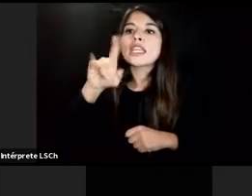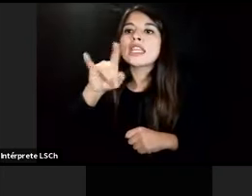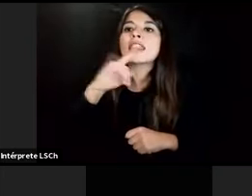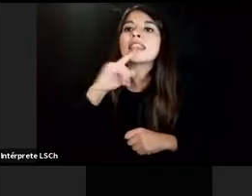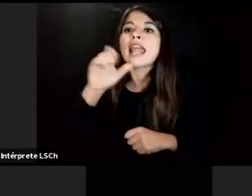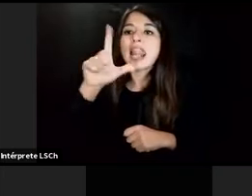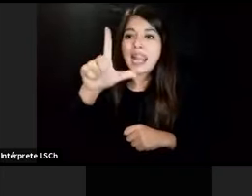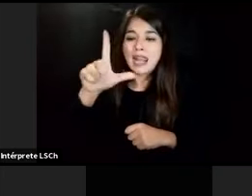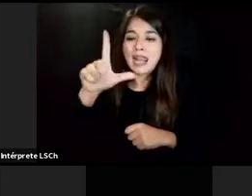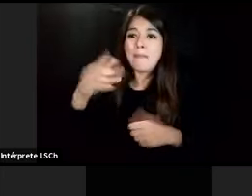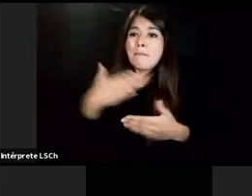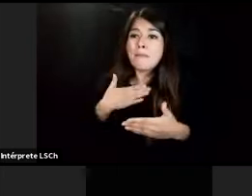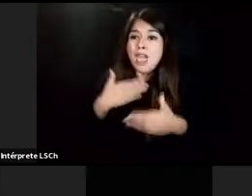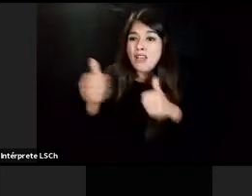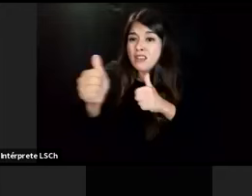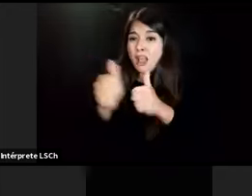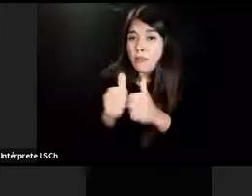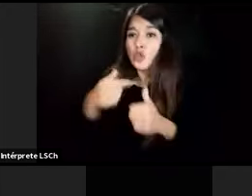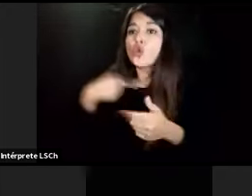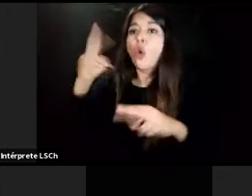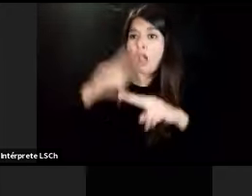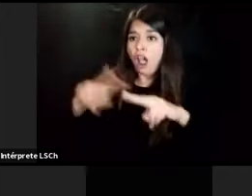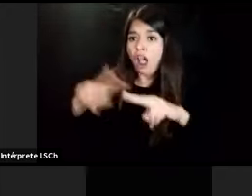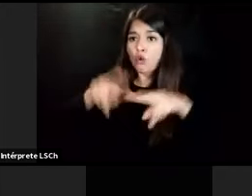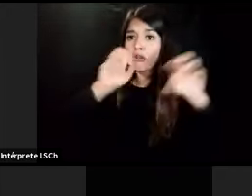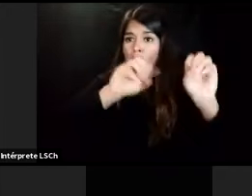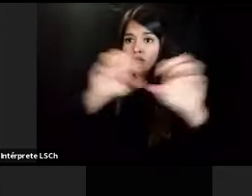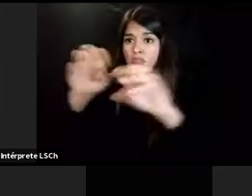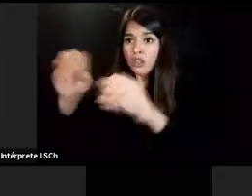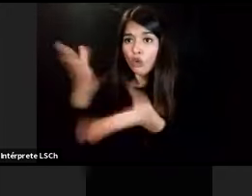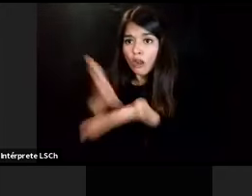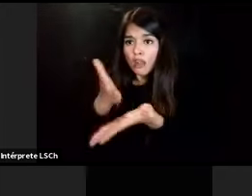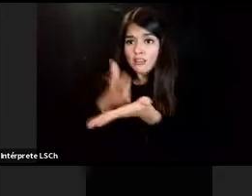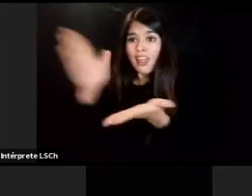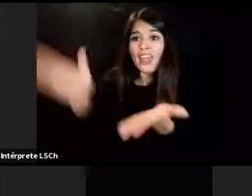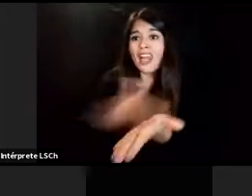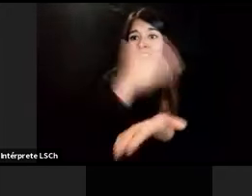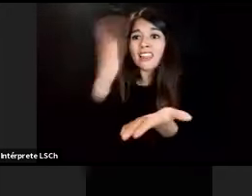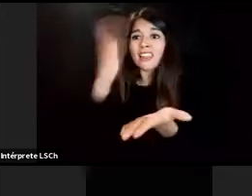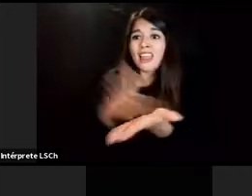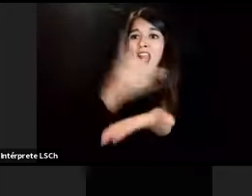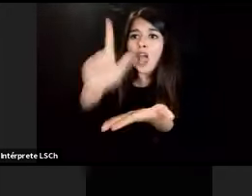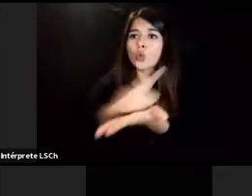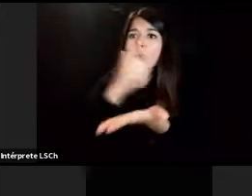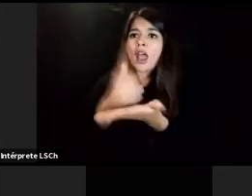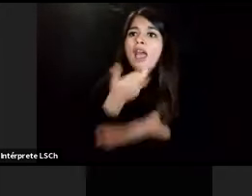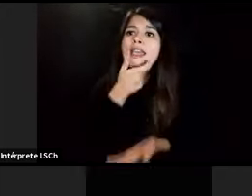de literatura. Yo hago clases en la Universidad Católica de literatura en inglés y en español.